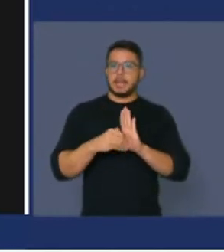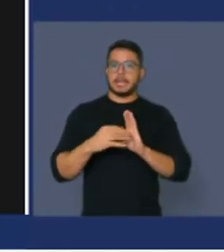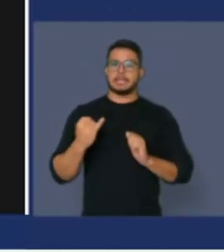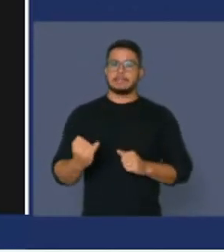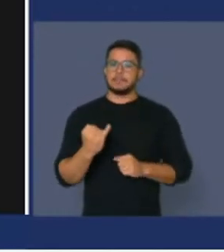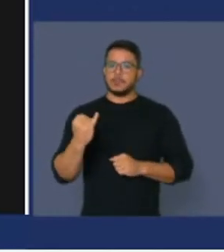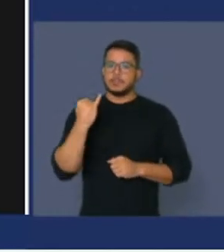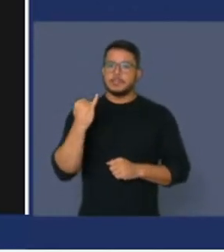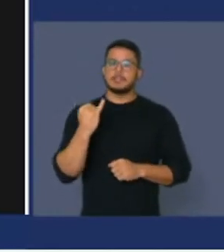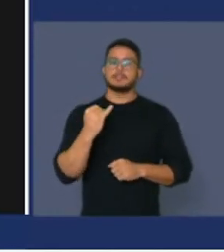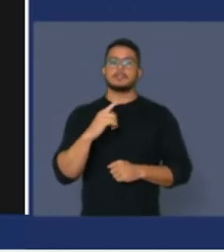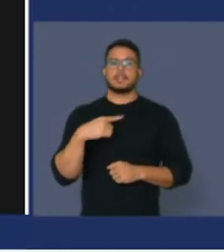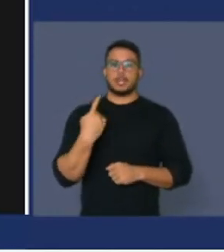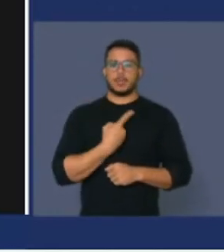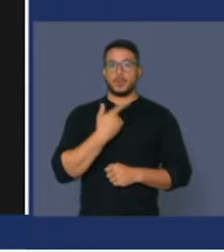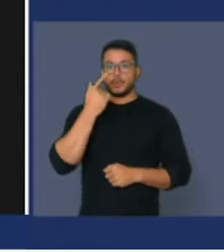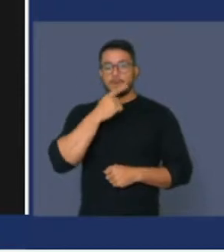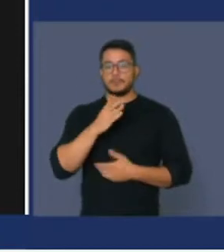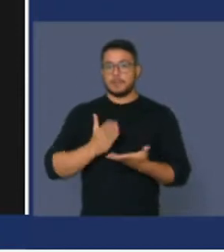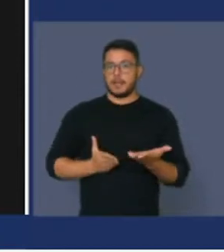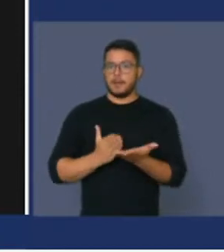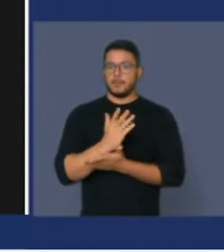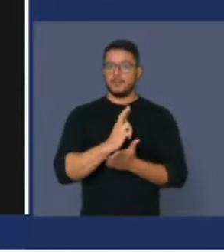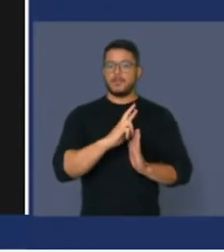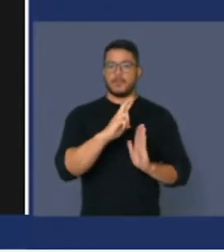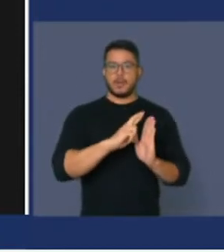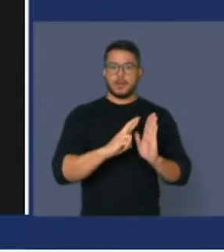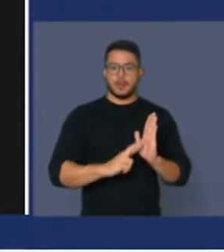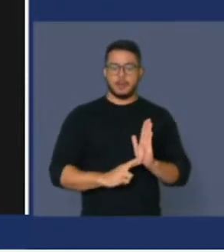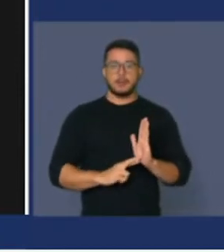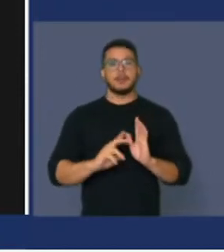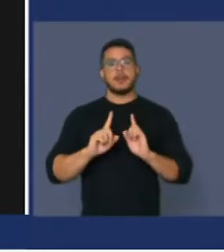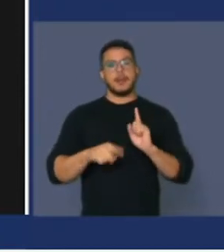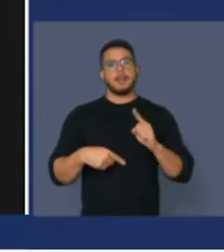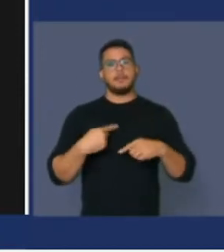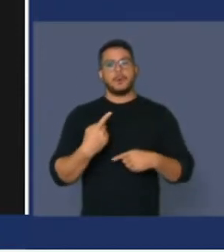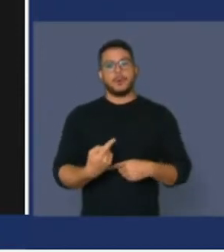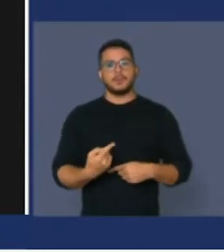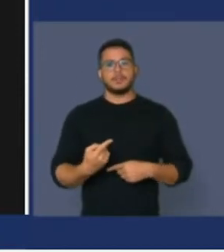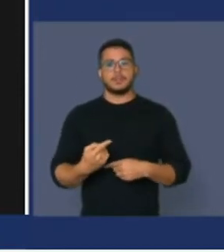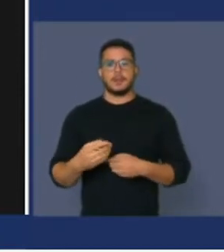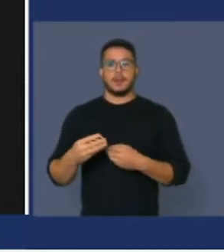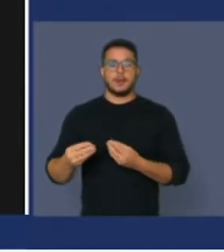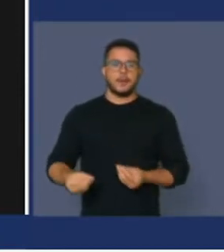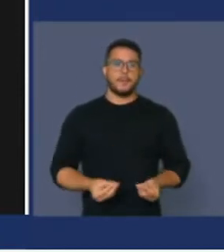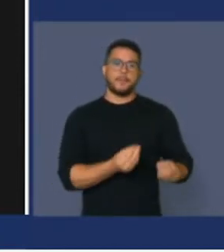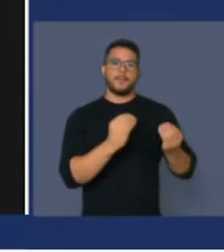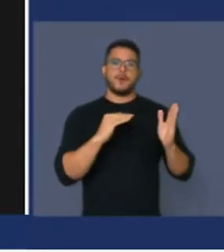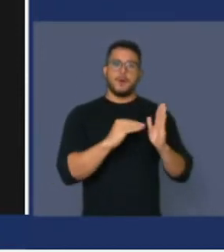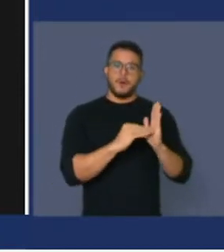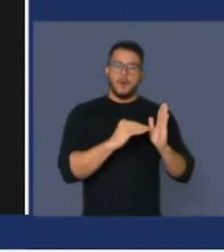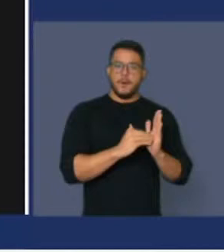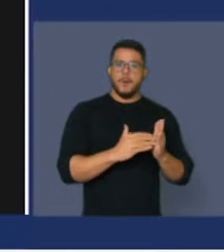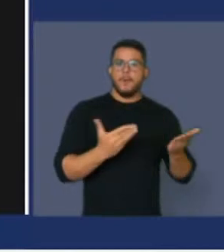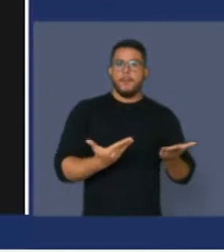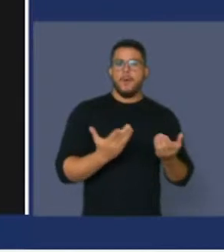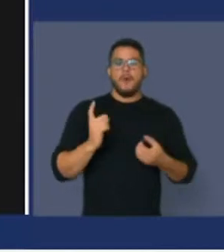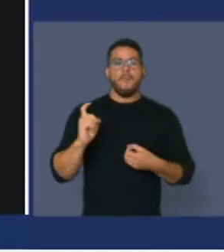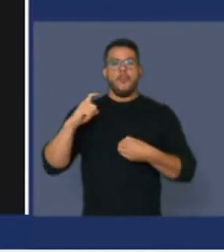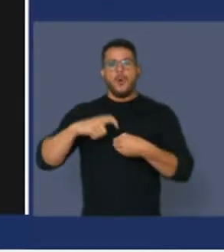DO DEPUTADO JÚLIO CÀSAR DPOEZ DEPOIS FOI AO SENADO E VOLTOU PARA NÓS VOLTARMOS AQUI E FICO COM MUITA ALEGRIA DE VER PAUTADO HOJE ESTE